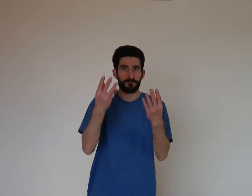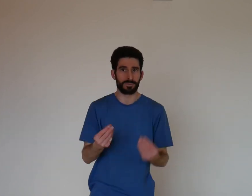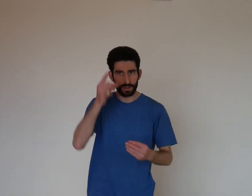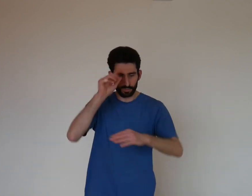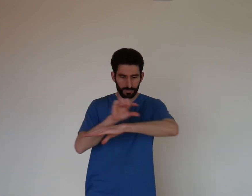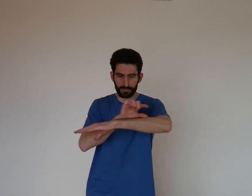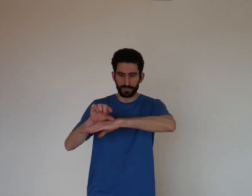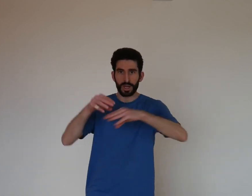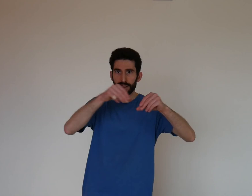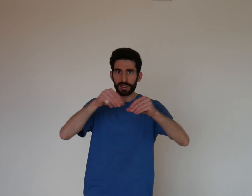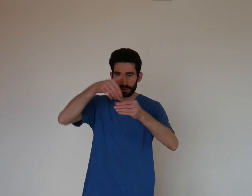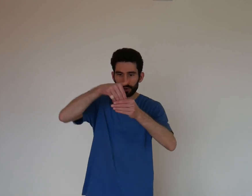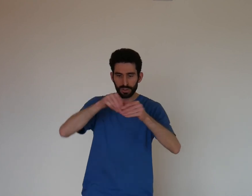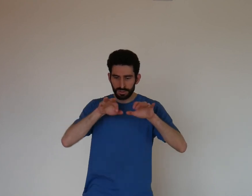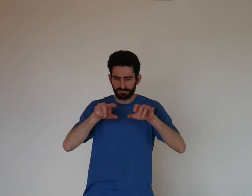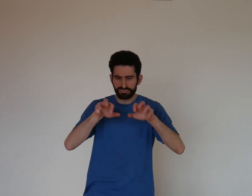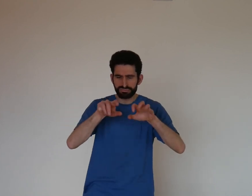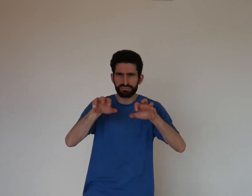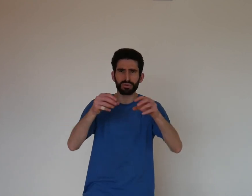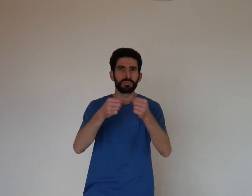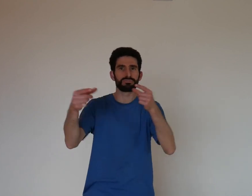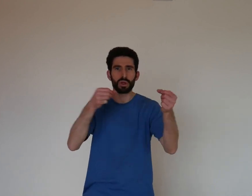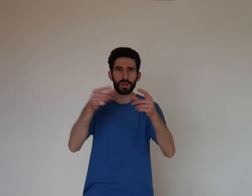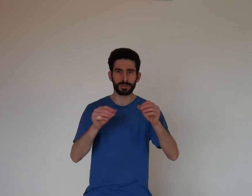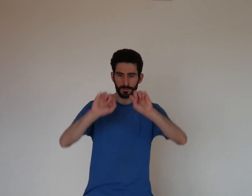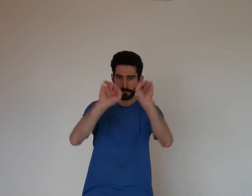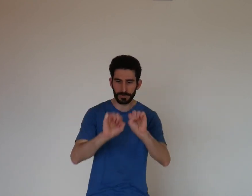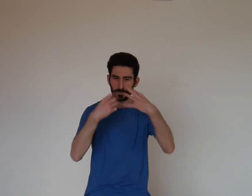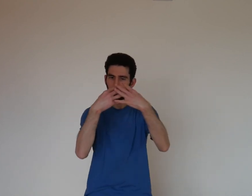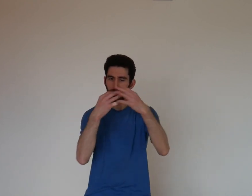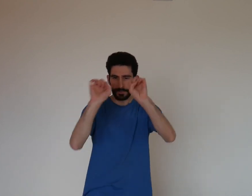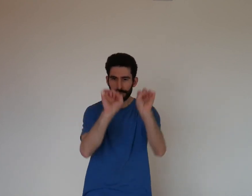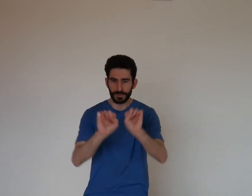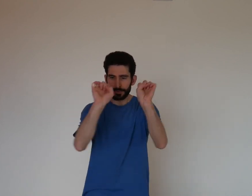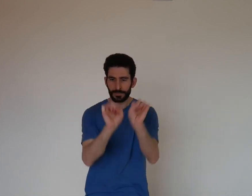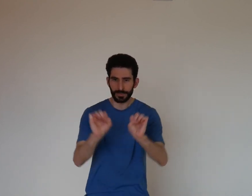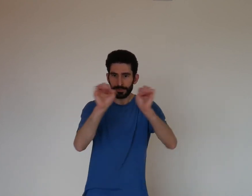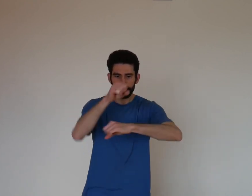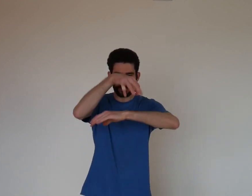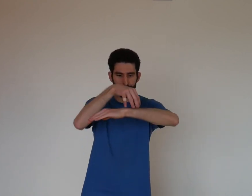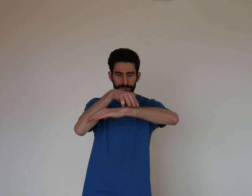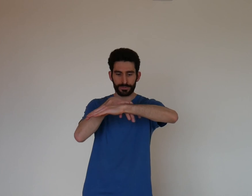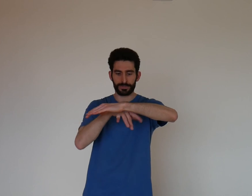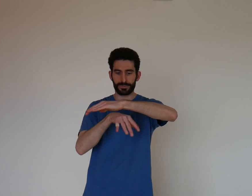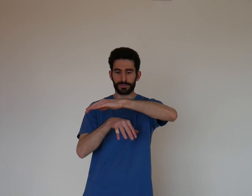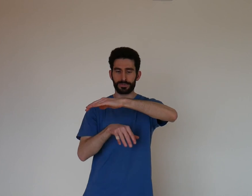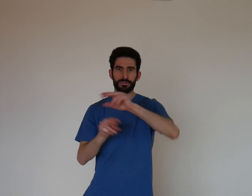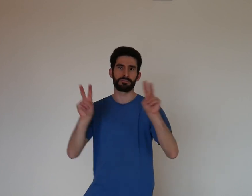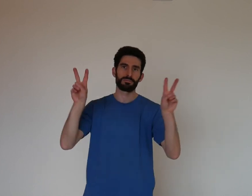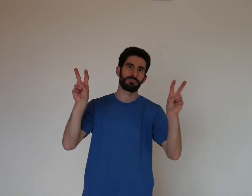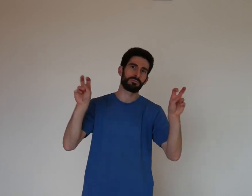grâce à la terre qui contient des microbes et des plantes qui nettoient et filtrent l'eau. L'eau devient à peu près propre.